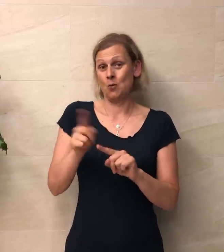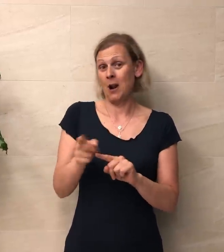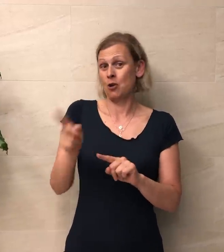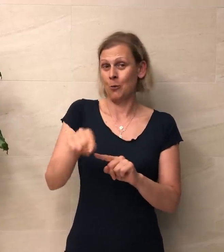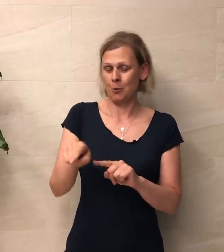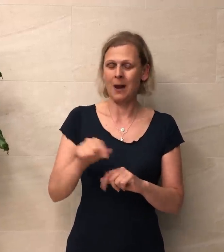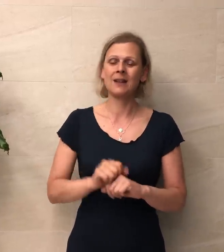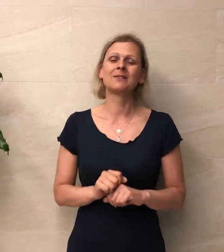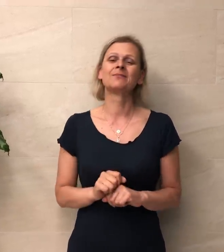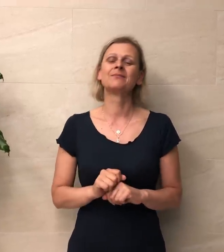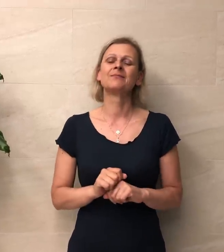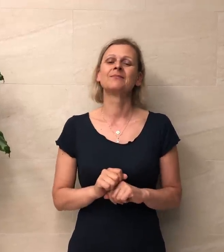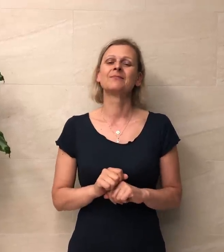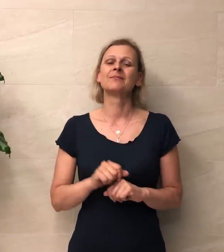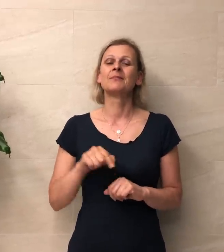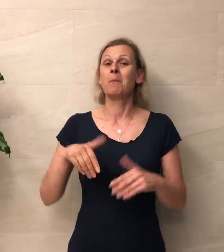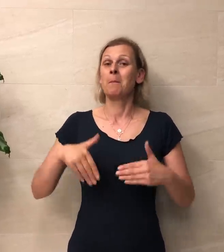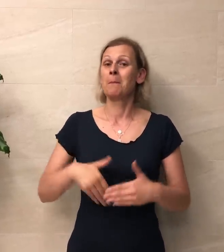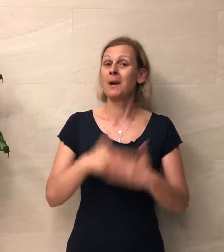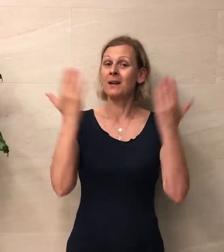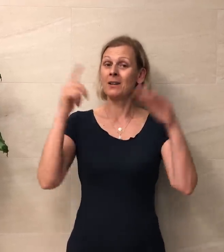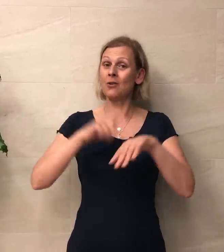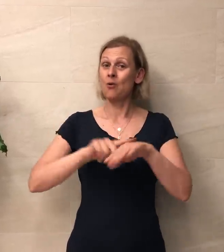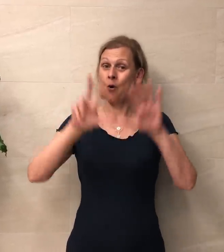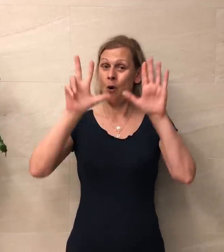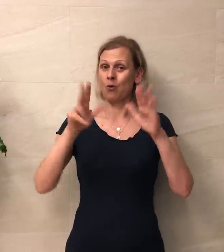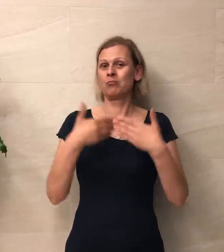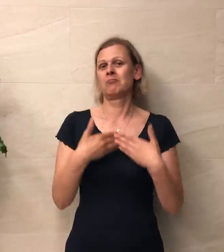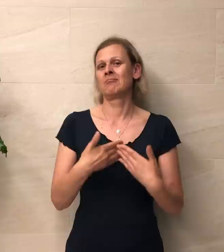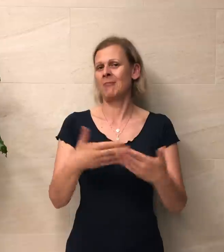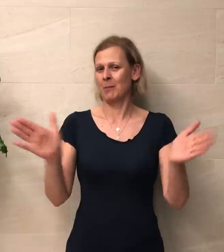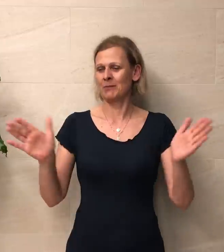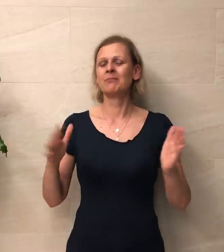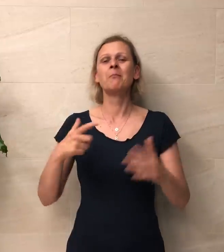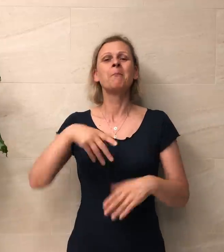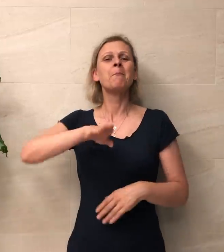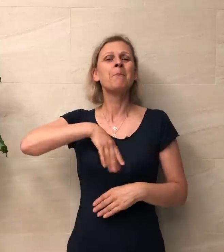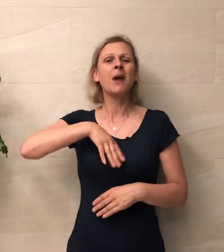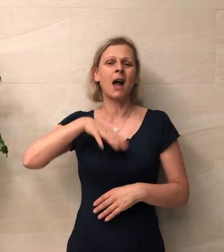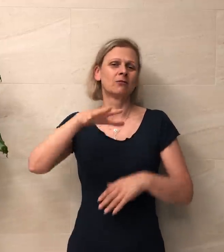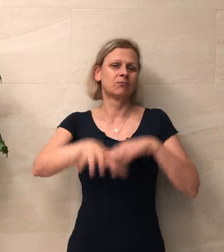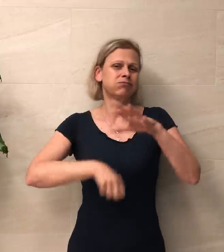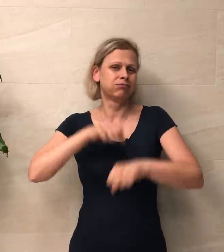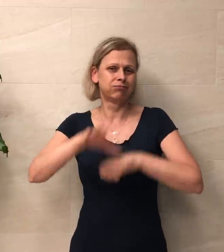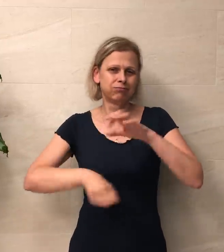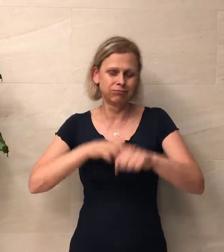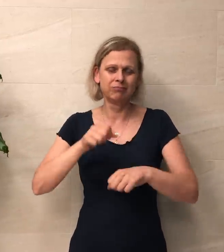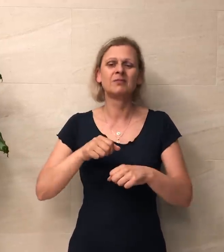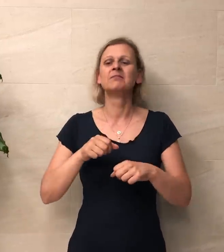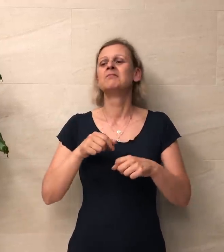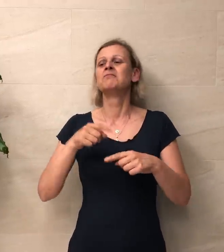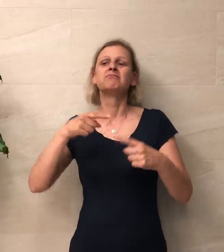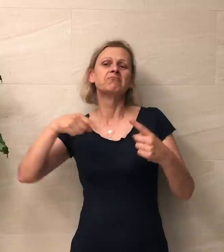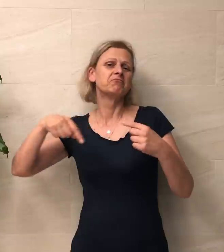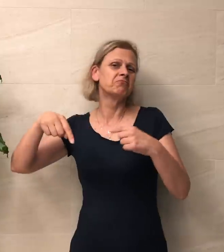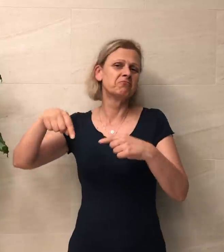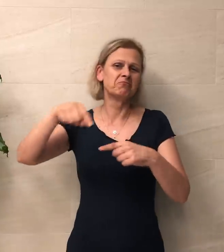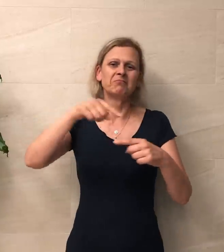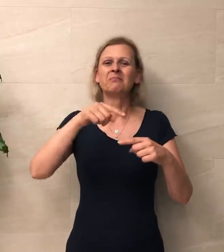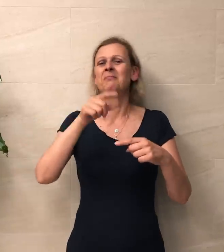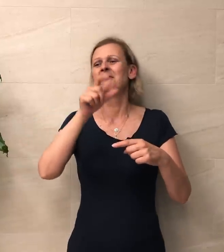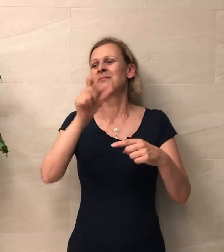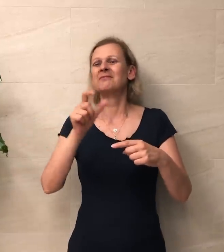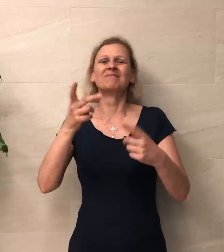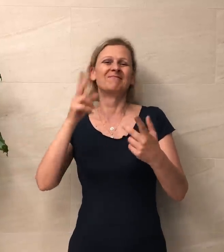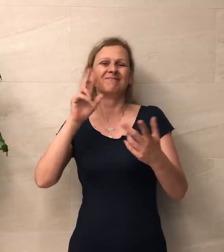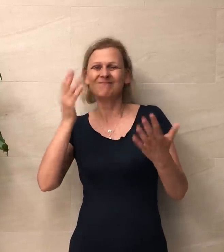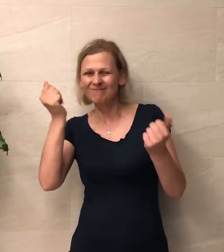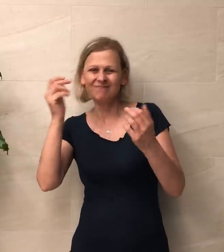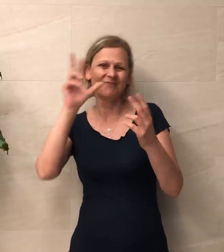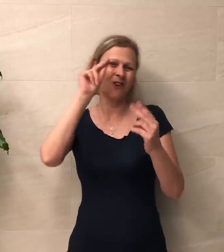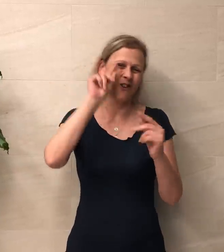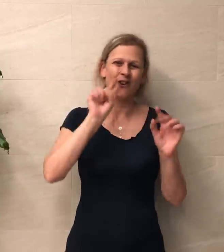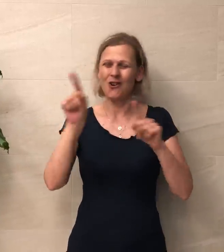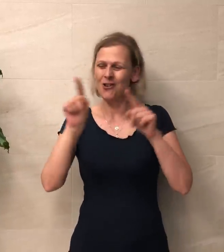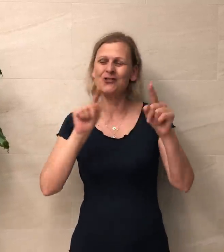che si terrà nelle giornate di domani e dopo domani. Alle 08.00 di questa mattina si è proceduto con la registrazione dei partecipanti, abbiamo avuto l’occasione di